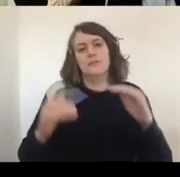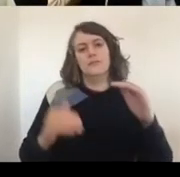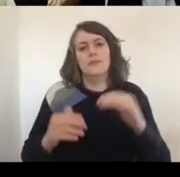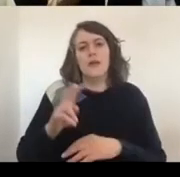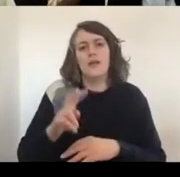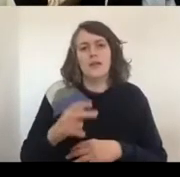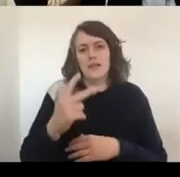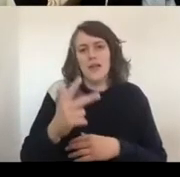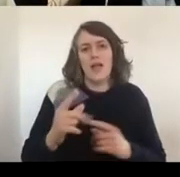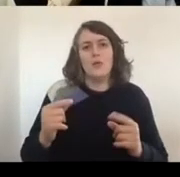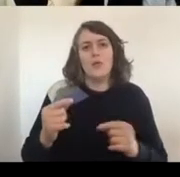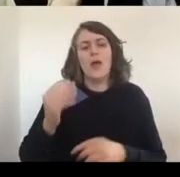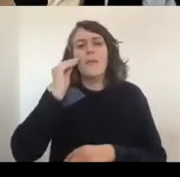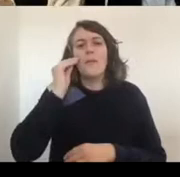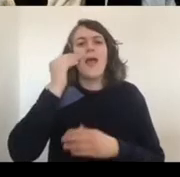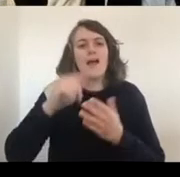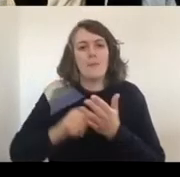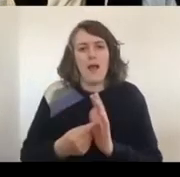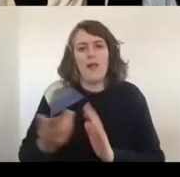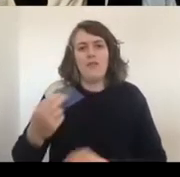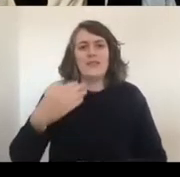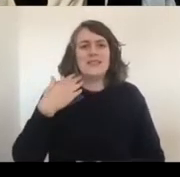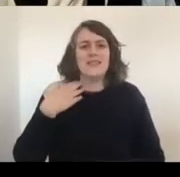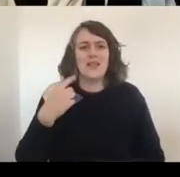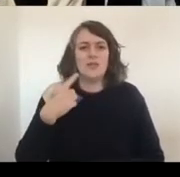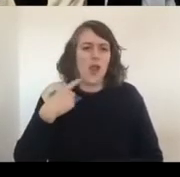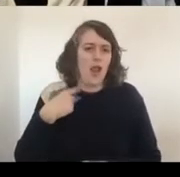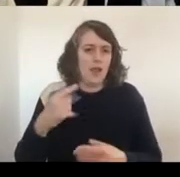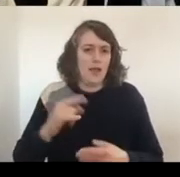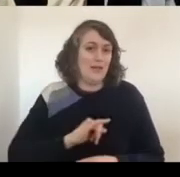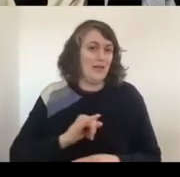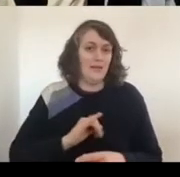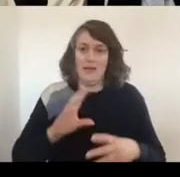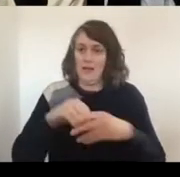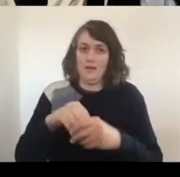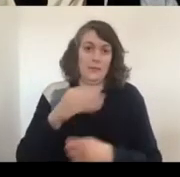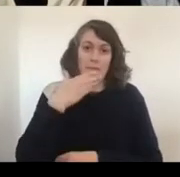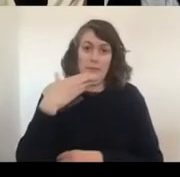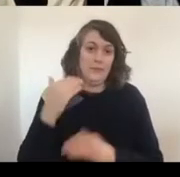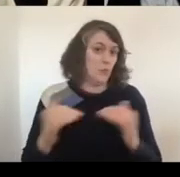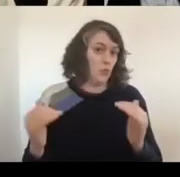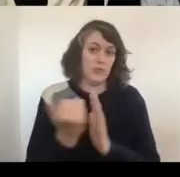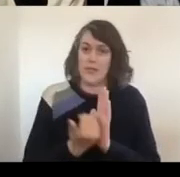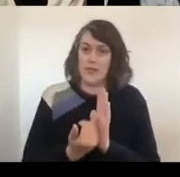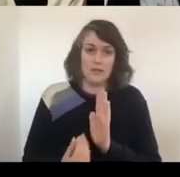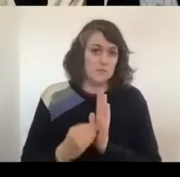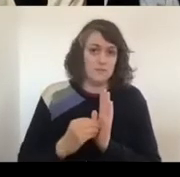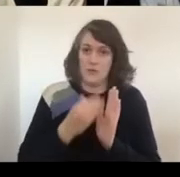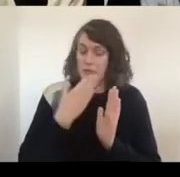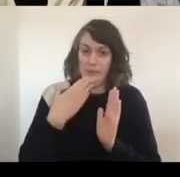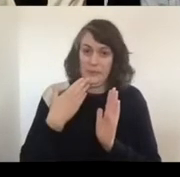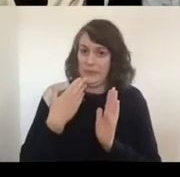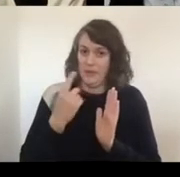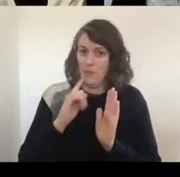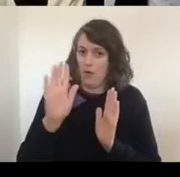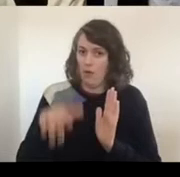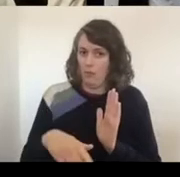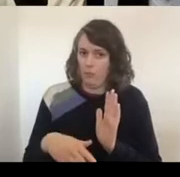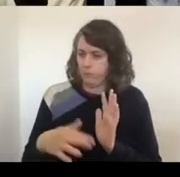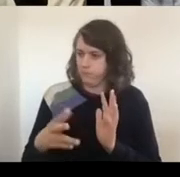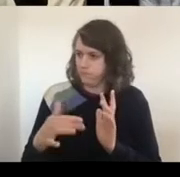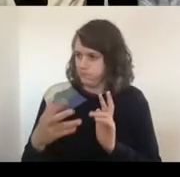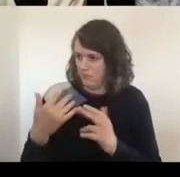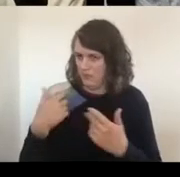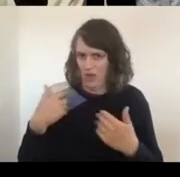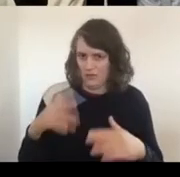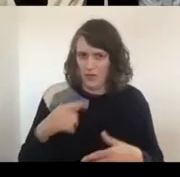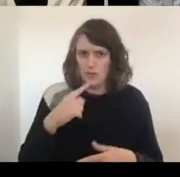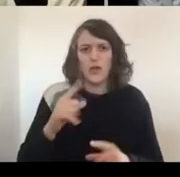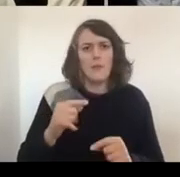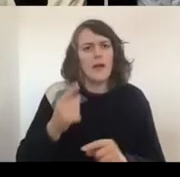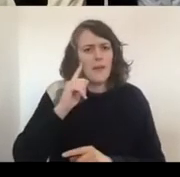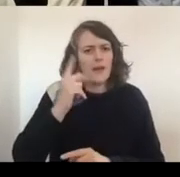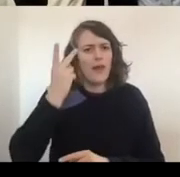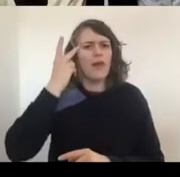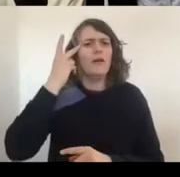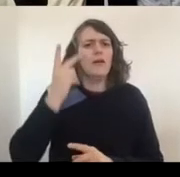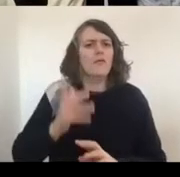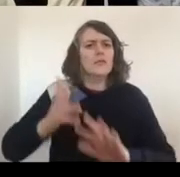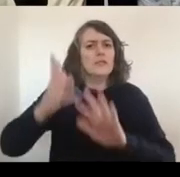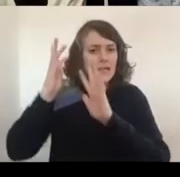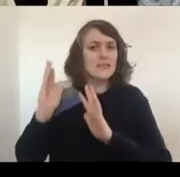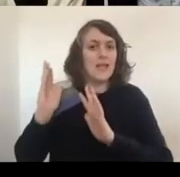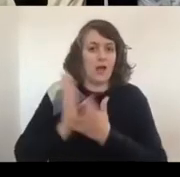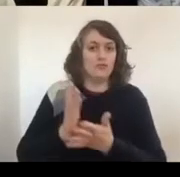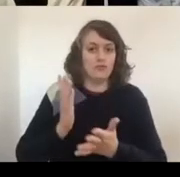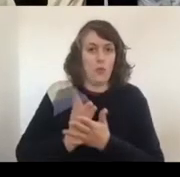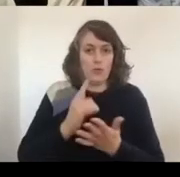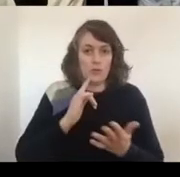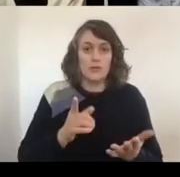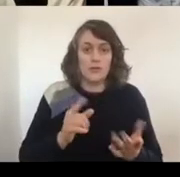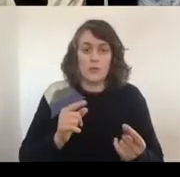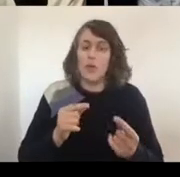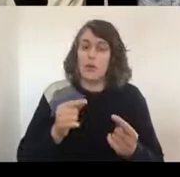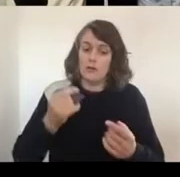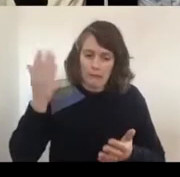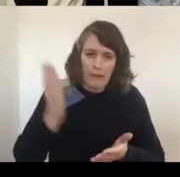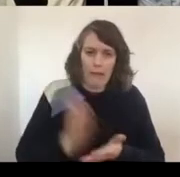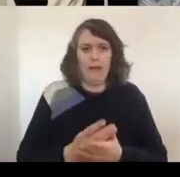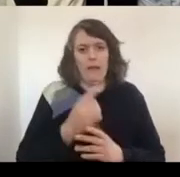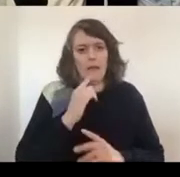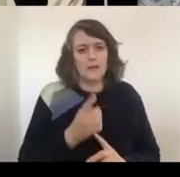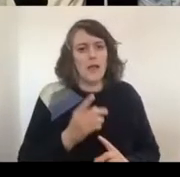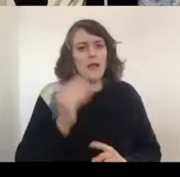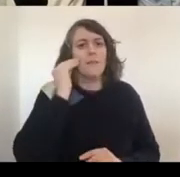Identität nicht enthält und der seit Jahren dann endlich mal das Merkmal der Beeinträchtigung